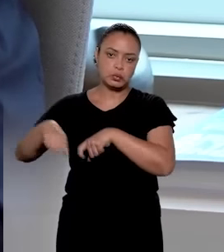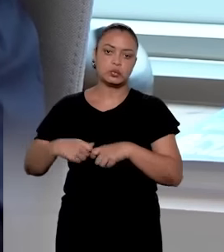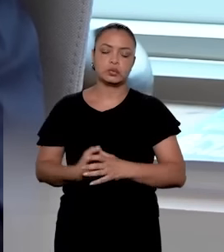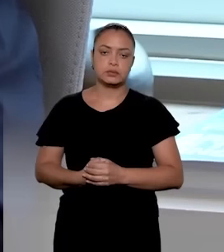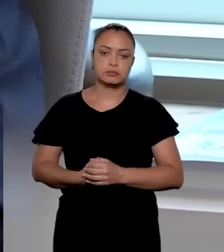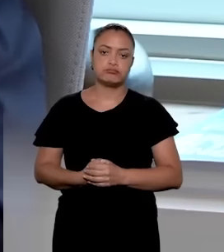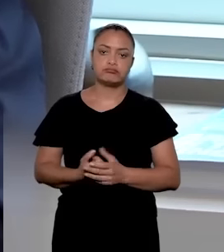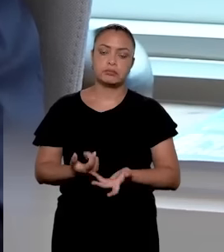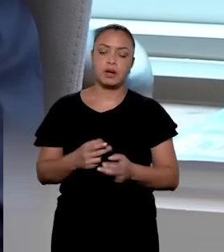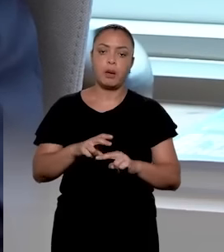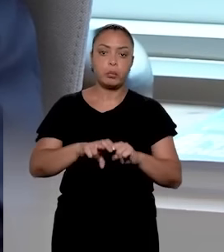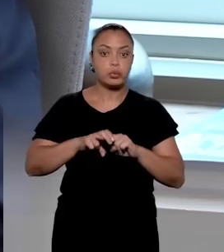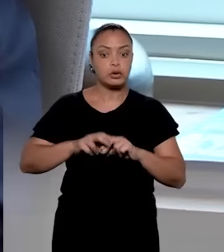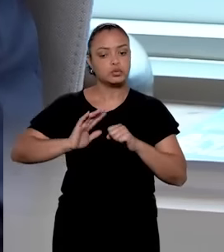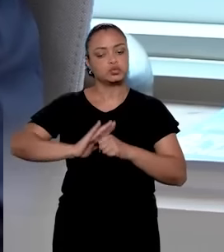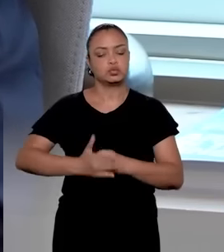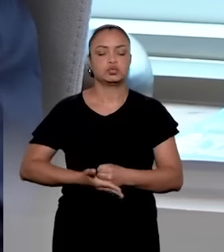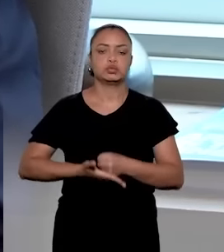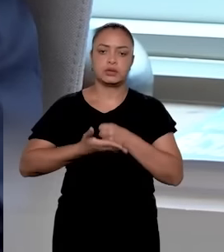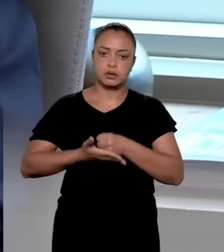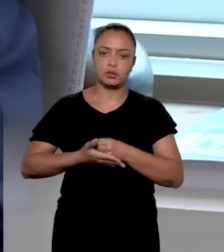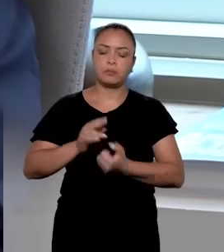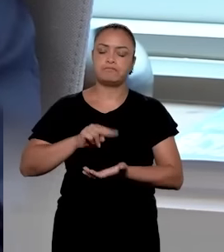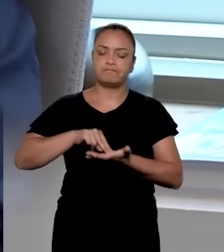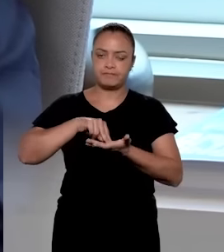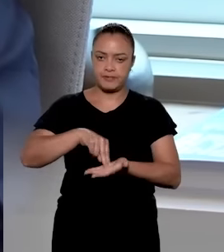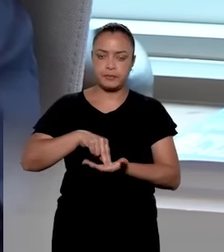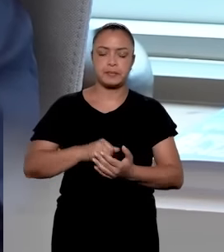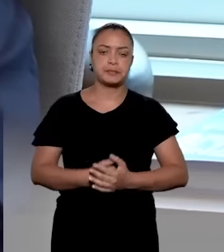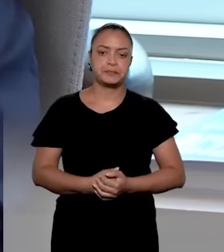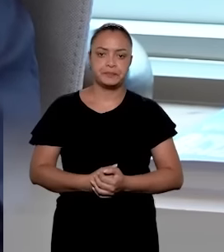agricultura. Isso que sustentou esse crescimento nosso, também de maneira muito consistente.